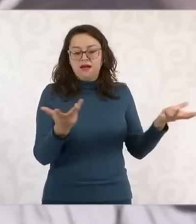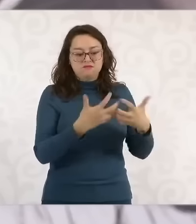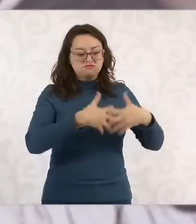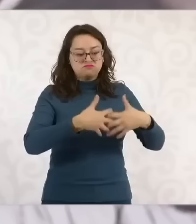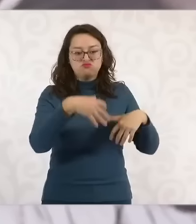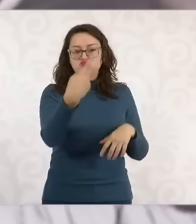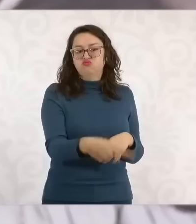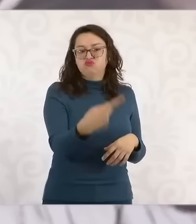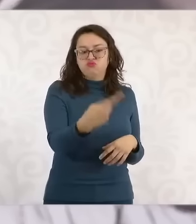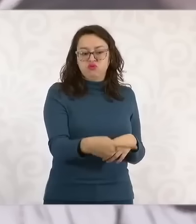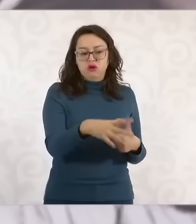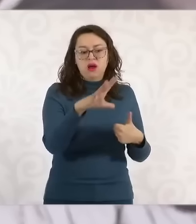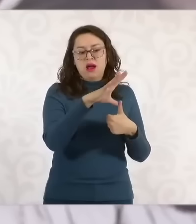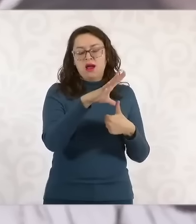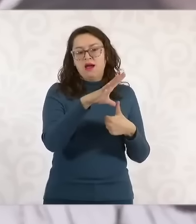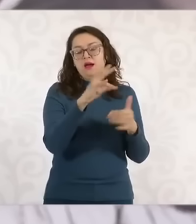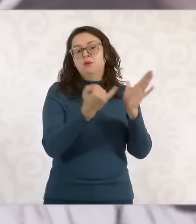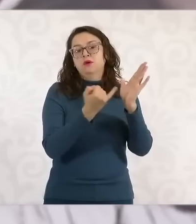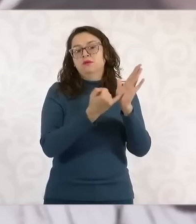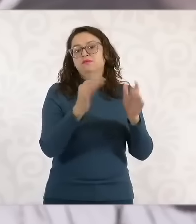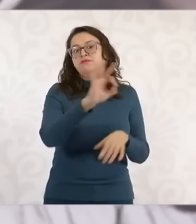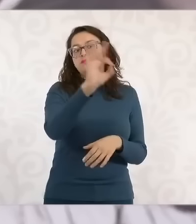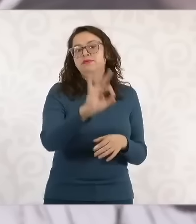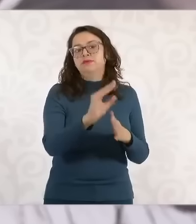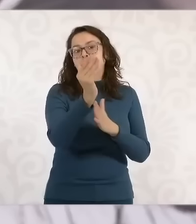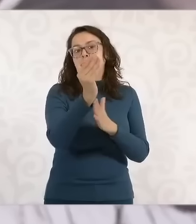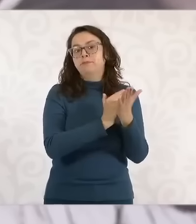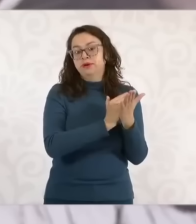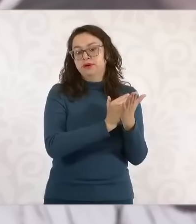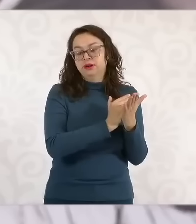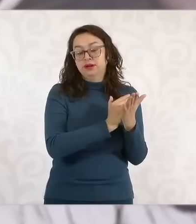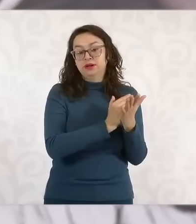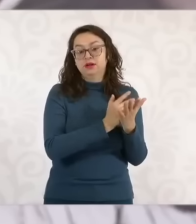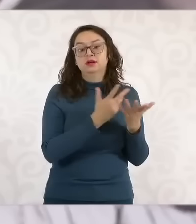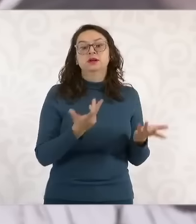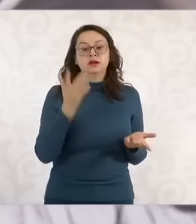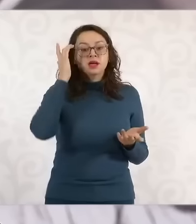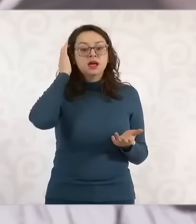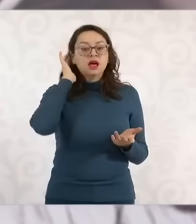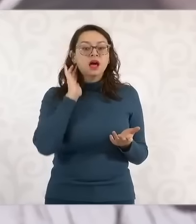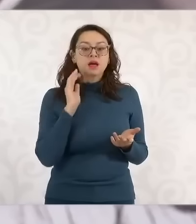hoy en día tienen descuentos muy relevantes. O sea, se impuso el 25%, pero tienes descuentos.